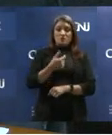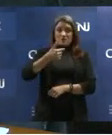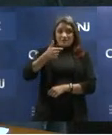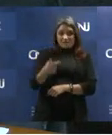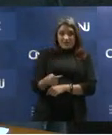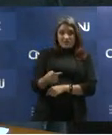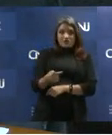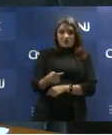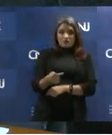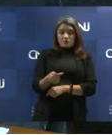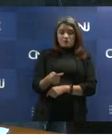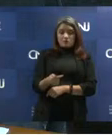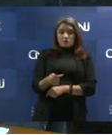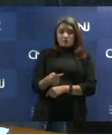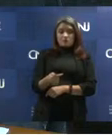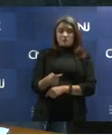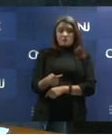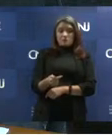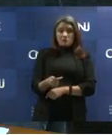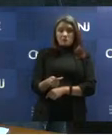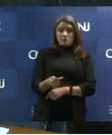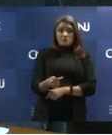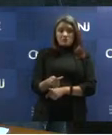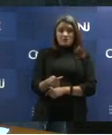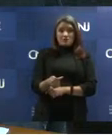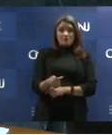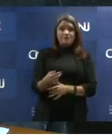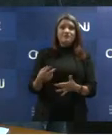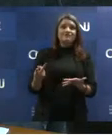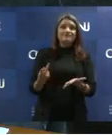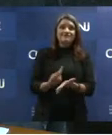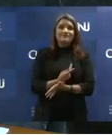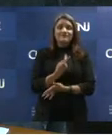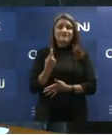tem sofrido inúmeras circunstâncias